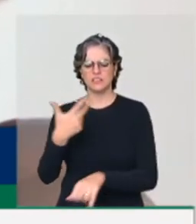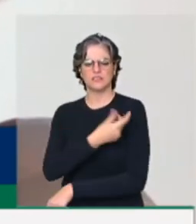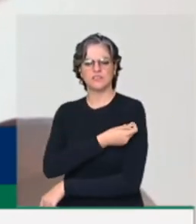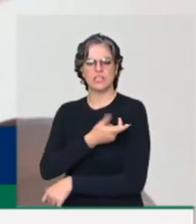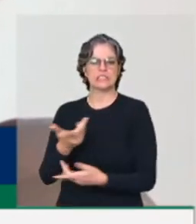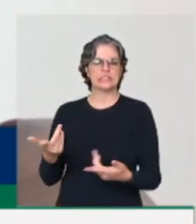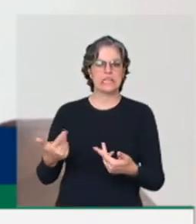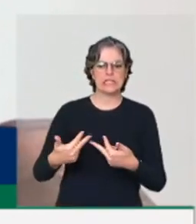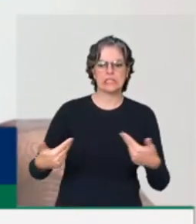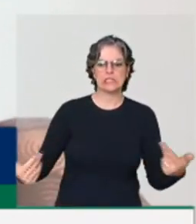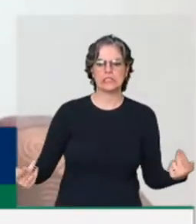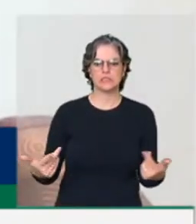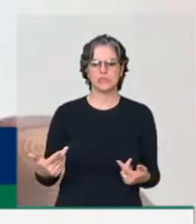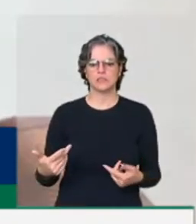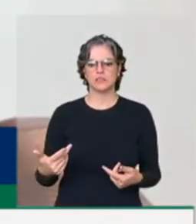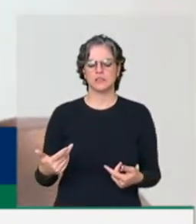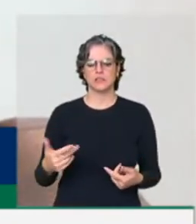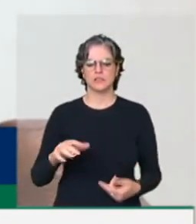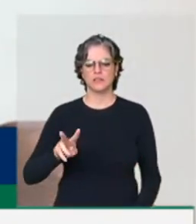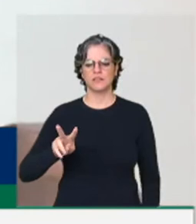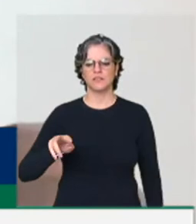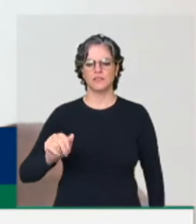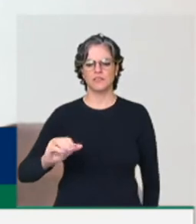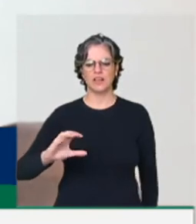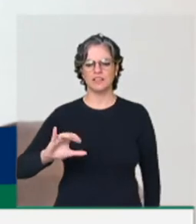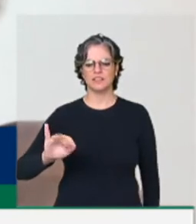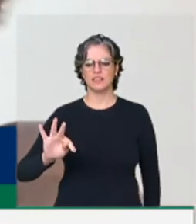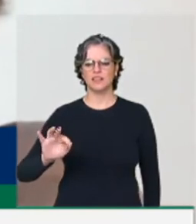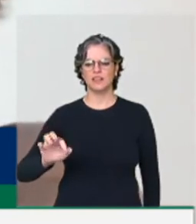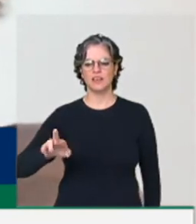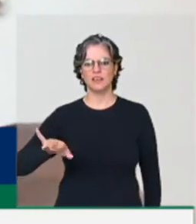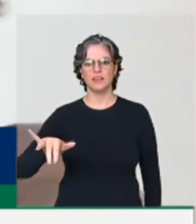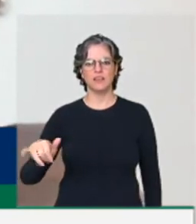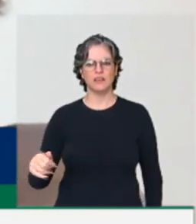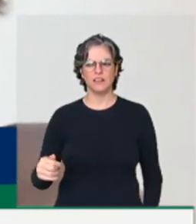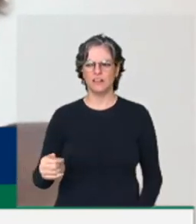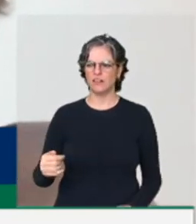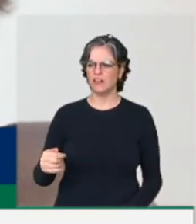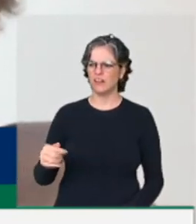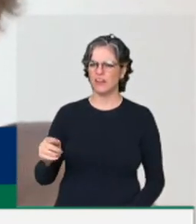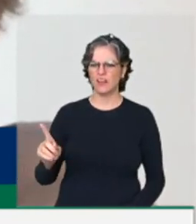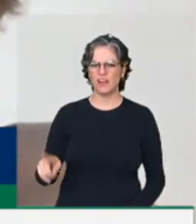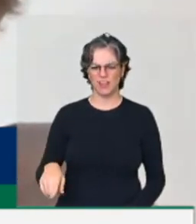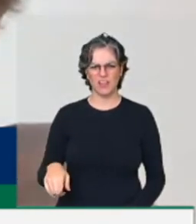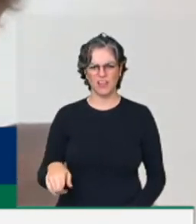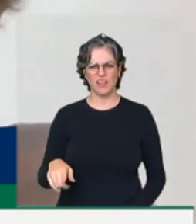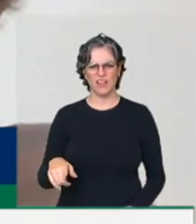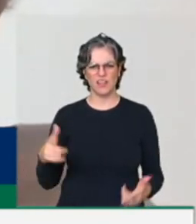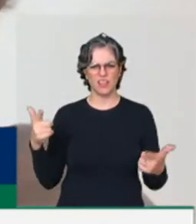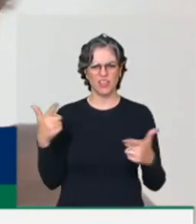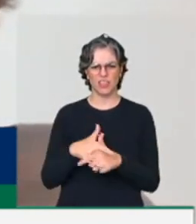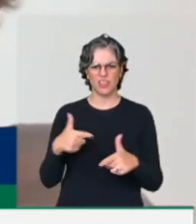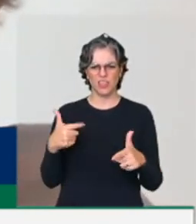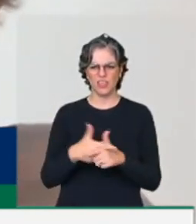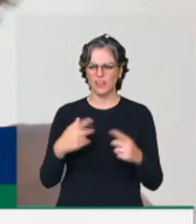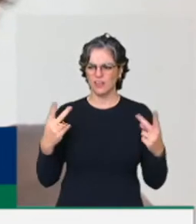FESTA FALANDO DA VACINA, A VACINA... ALGUMA COISA DESSA FORMA É ESCÁRNIO COM A POPULAÇÃO. MESMO ESCÁRNIO A